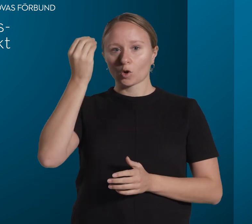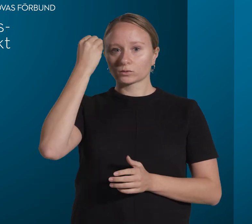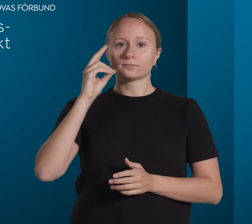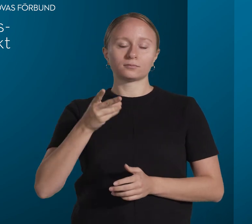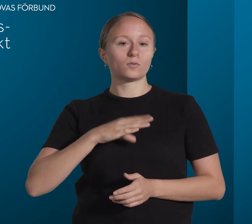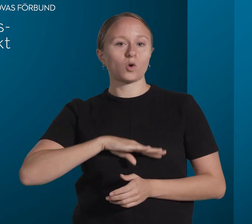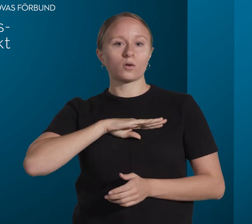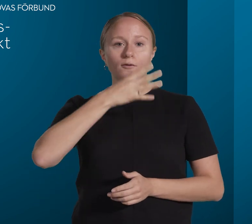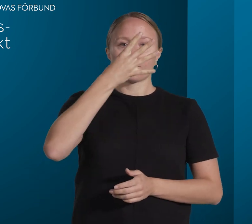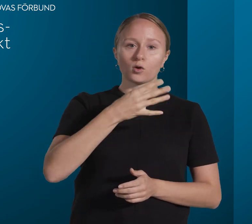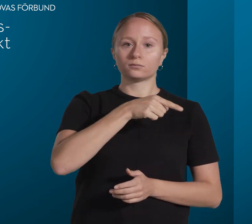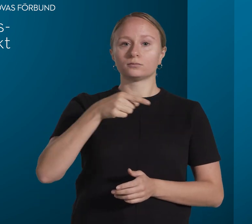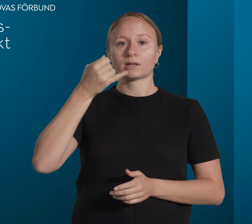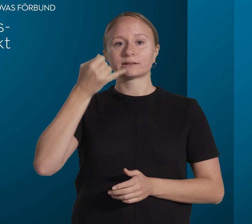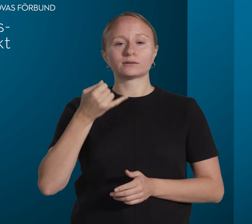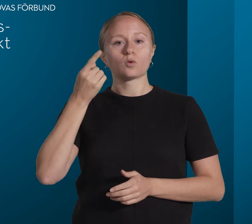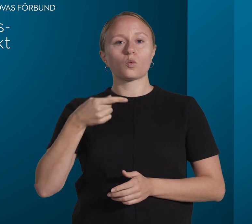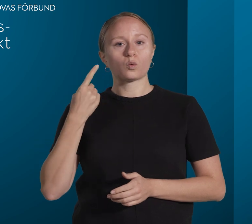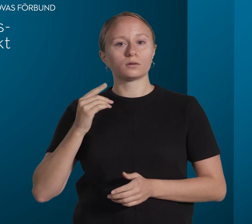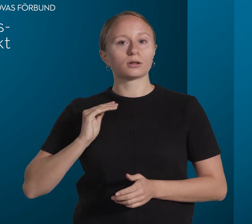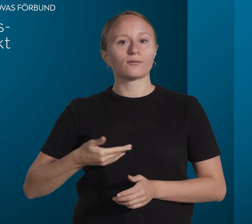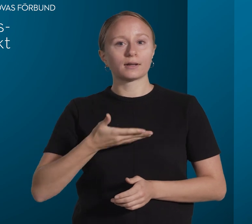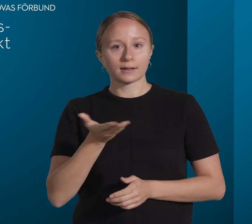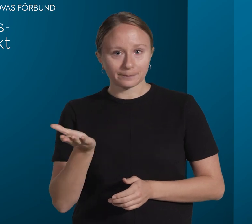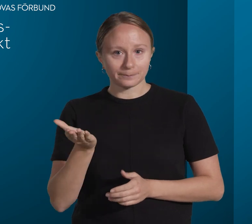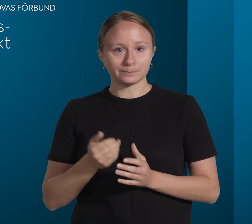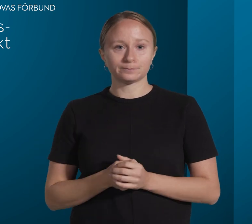Kursen är för kvinnor i åldern 40–60 år, -